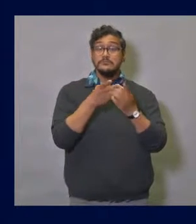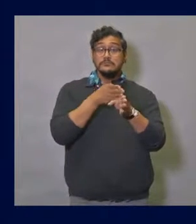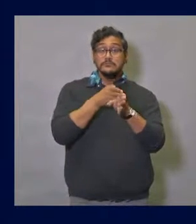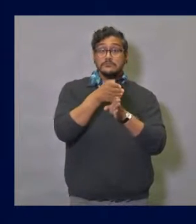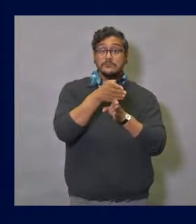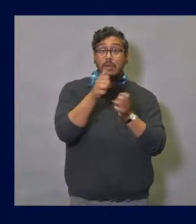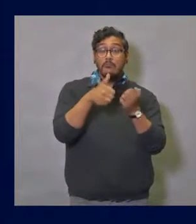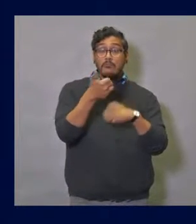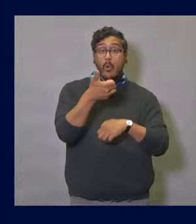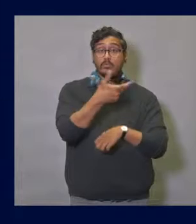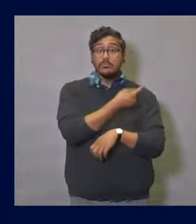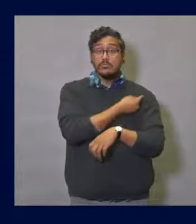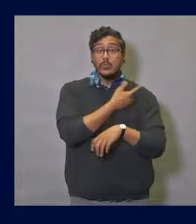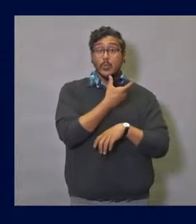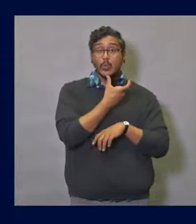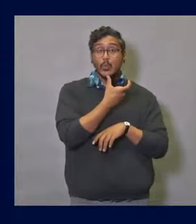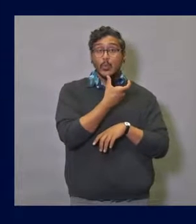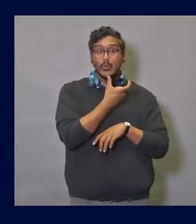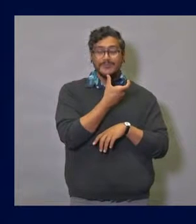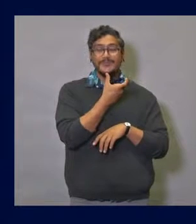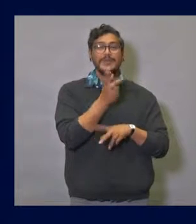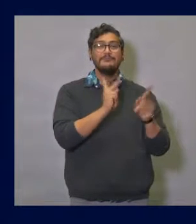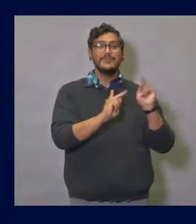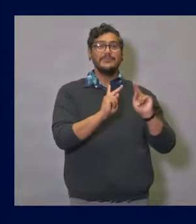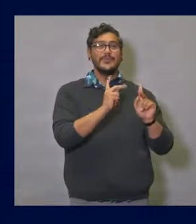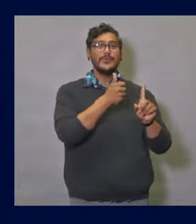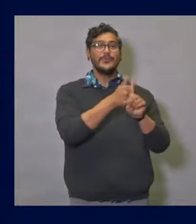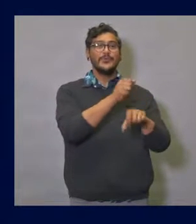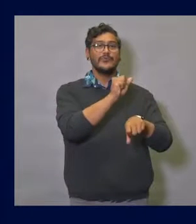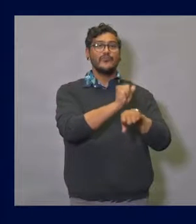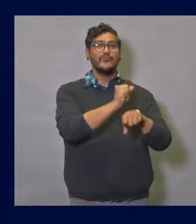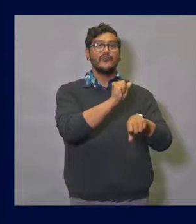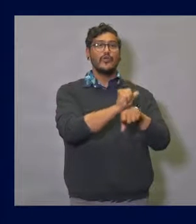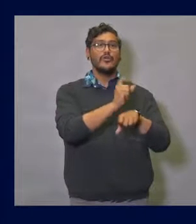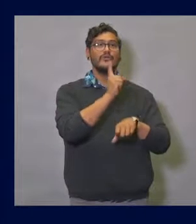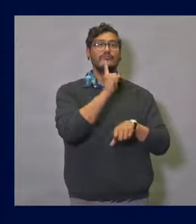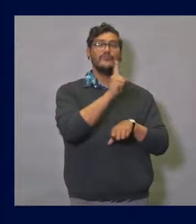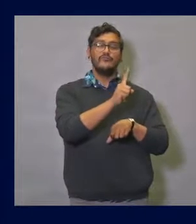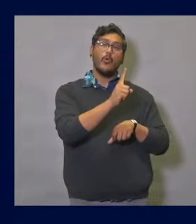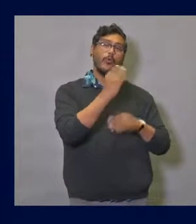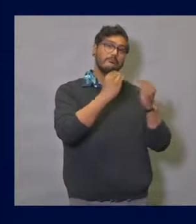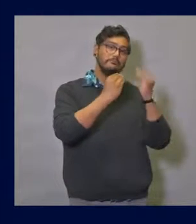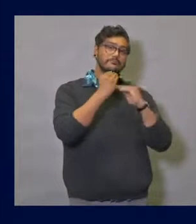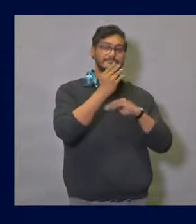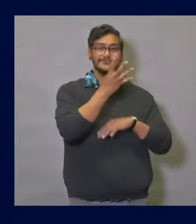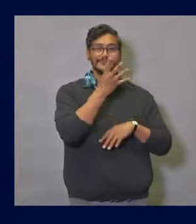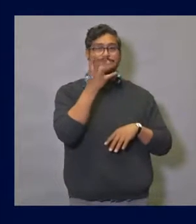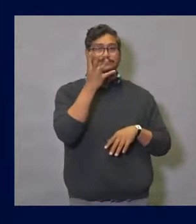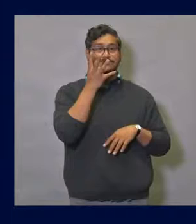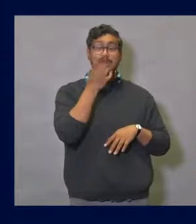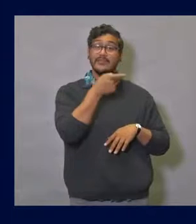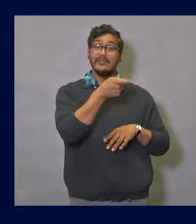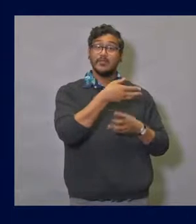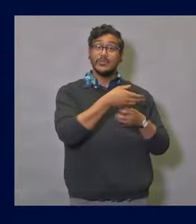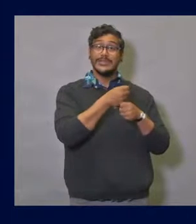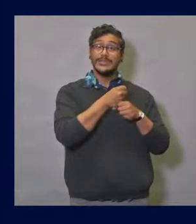PÚBLICA EN ESTADOS POR EL CONDADO DE LOS ÁNGELES, EL